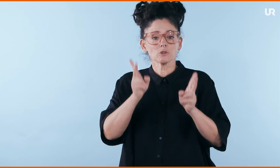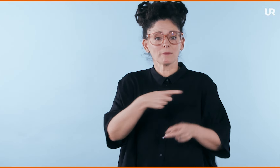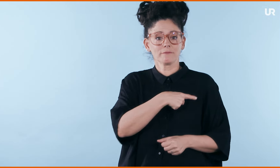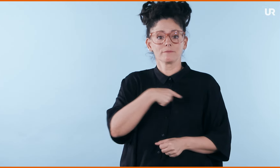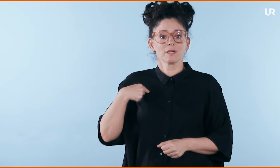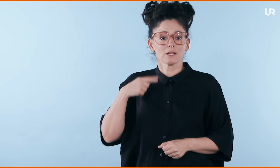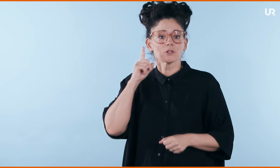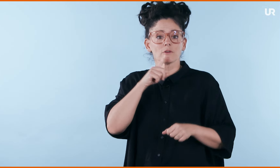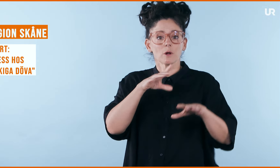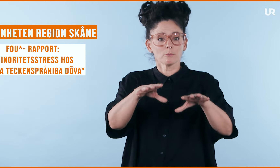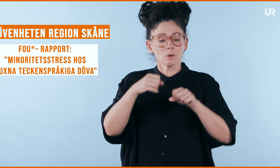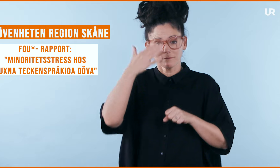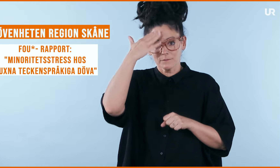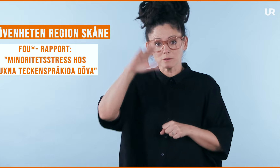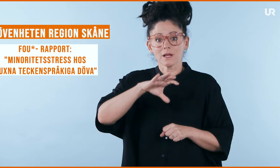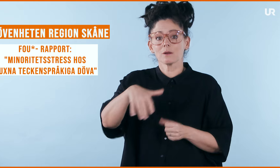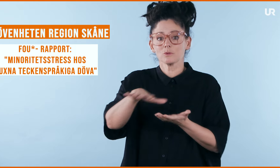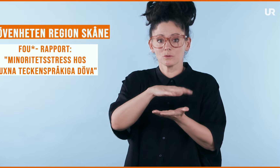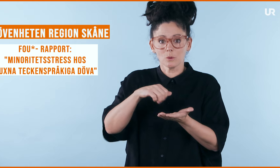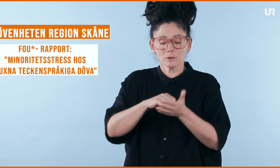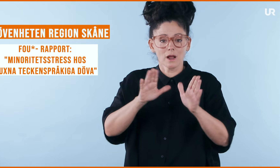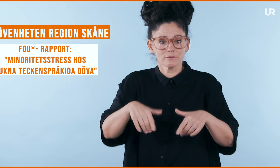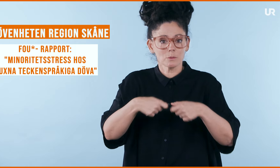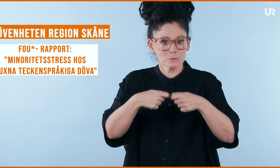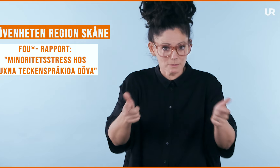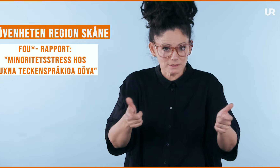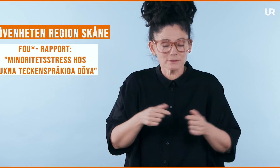publicerad av oss på Dövmottagning vuxna i Region Skåne.